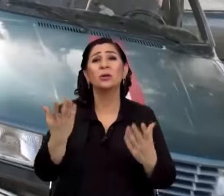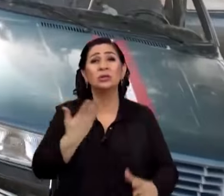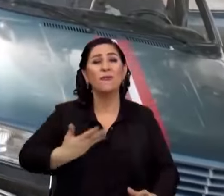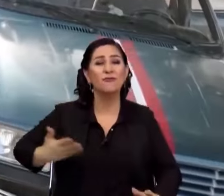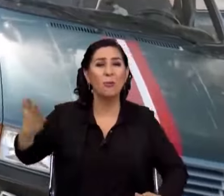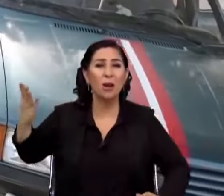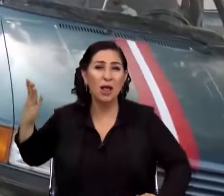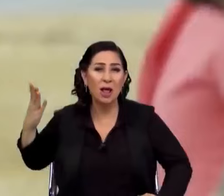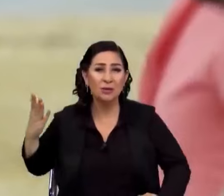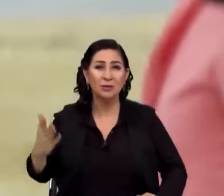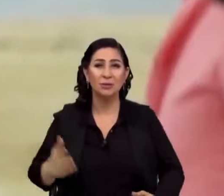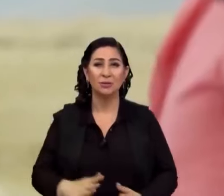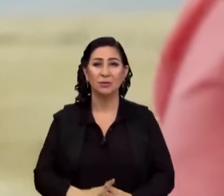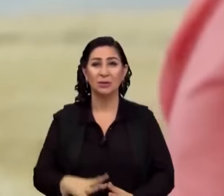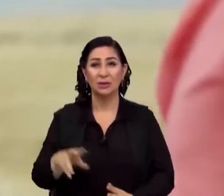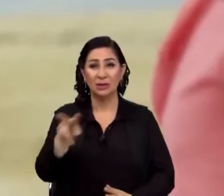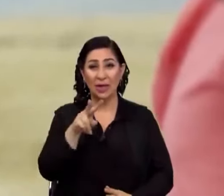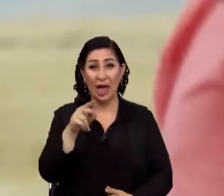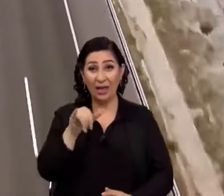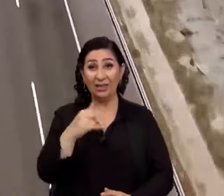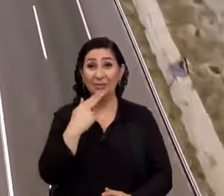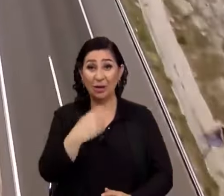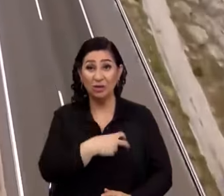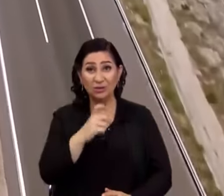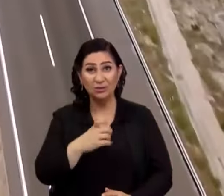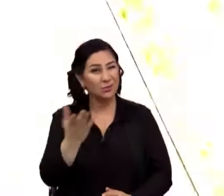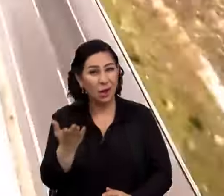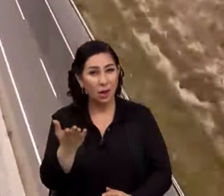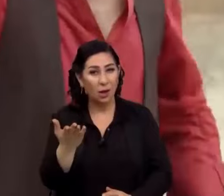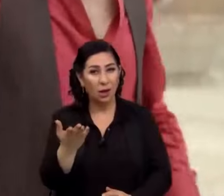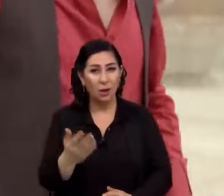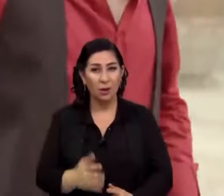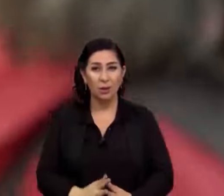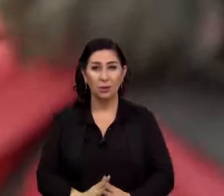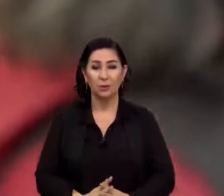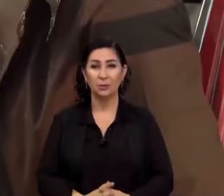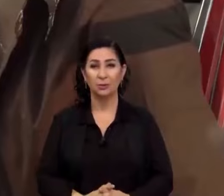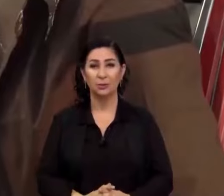seviyor İkiniz de aynı kıza mı aşıksınız nedir